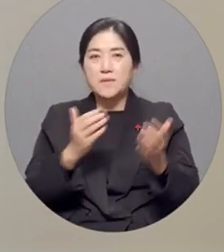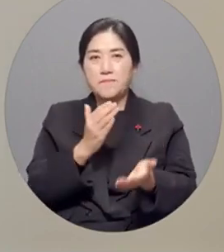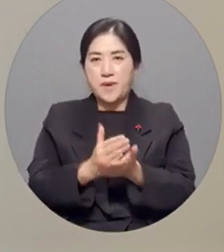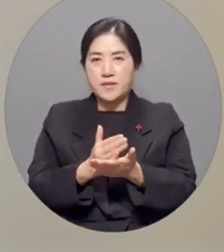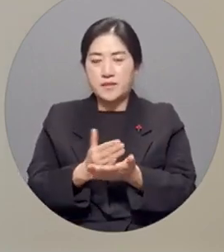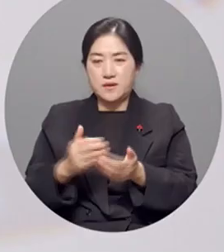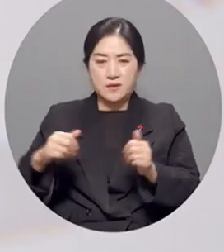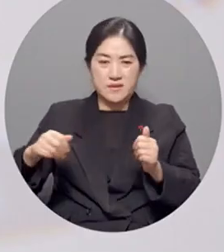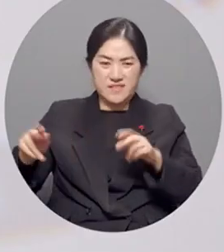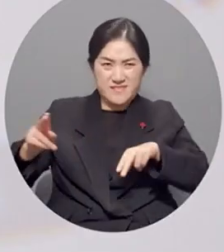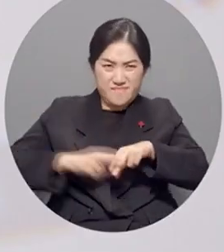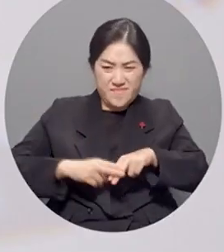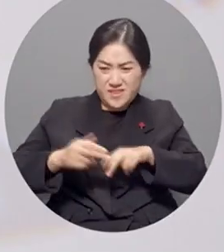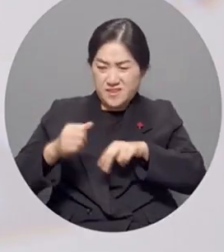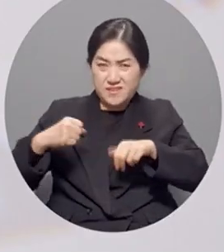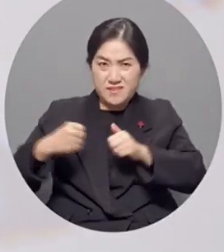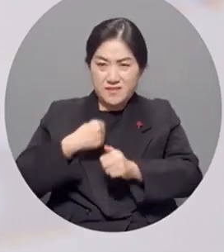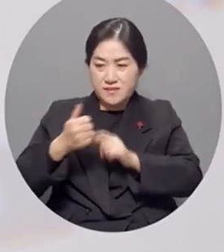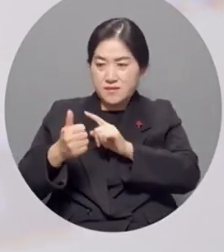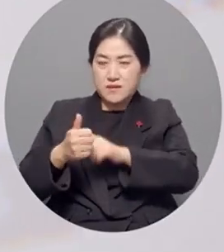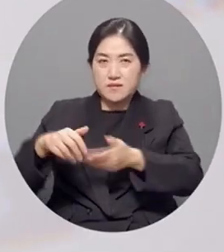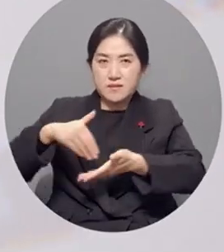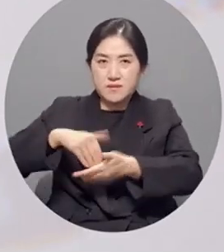호소했습니다. MBC 뉴스 송서영입니다.